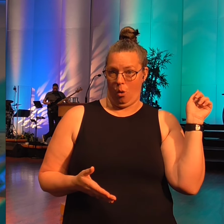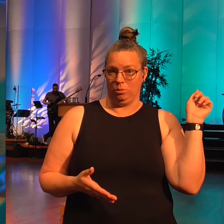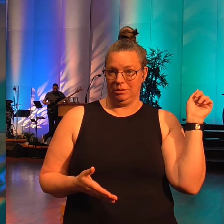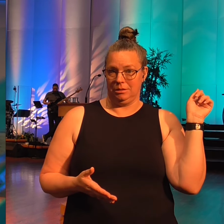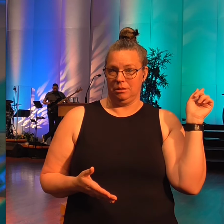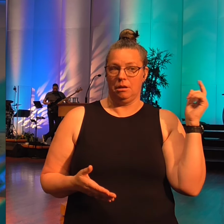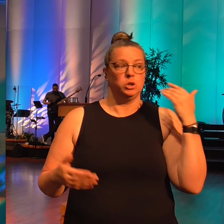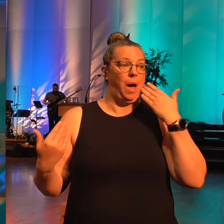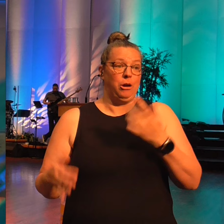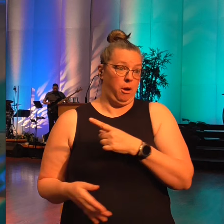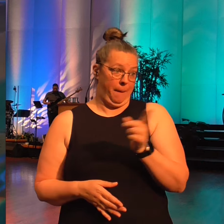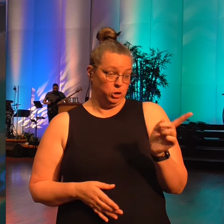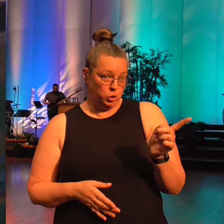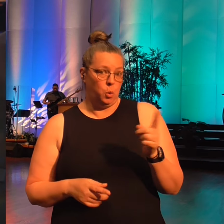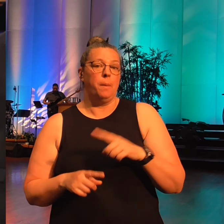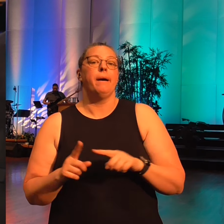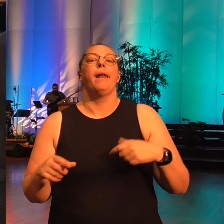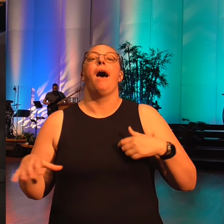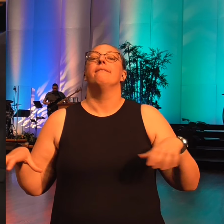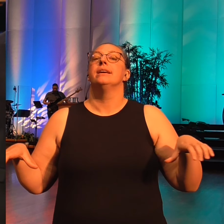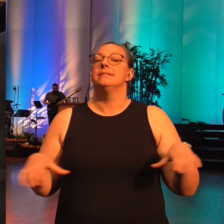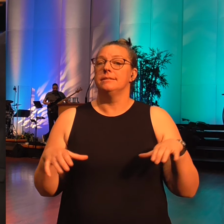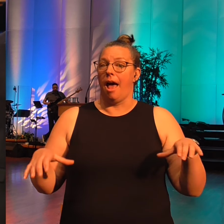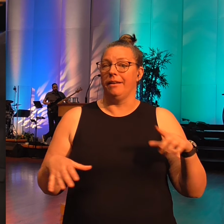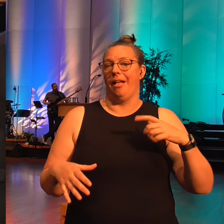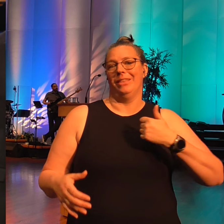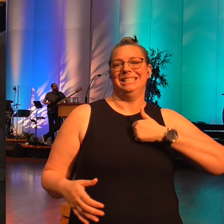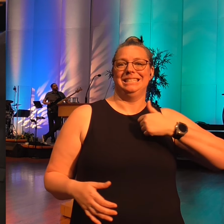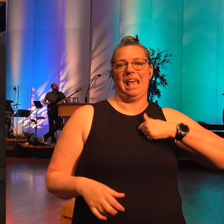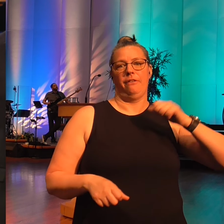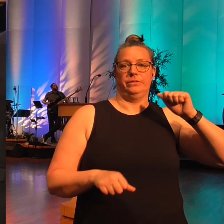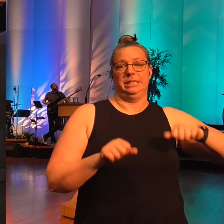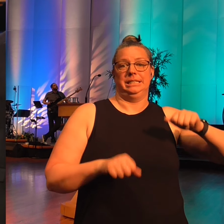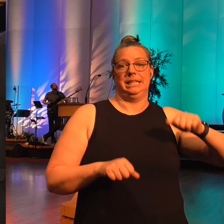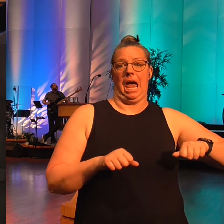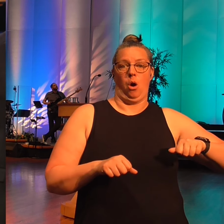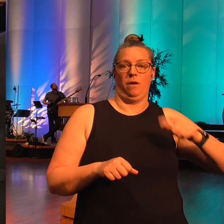Así que no sé sobre ti, pero he hecho ese barajar de dudas sobre mí misma durante años, donde es como si